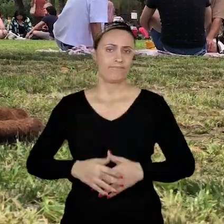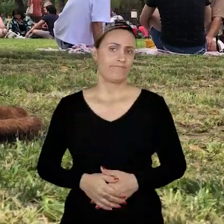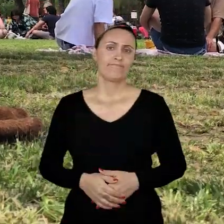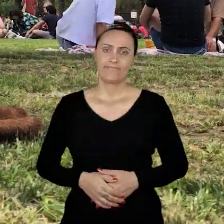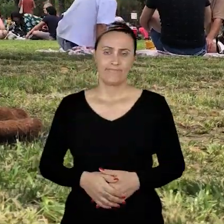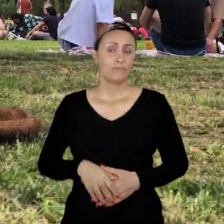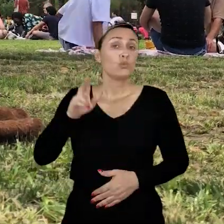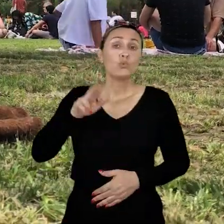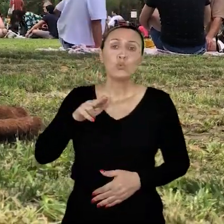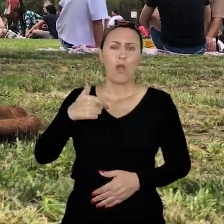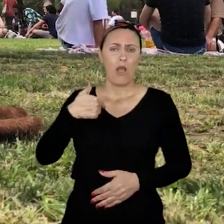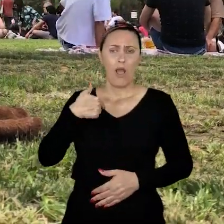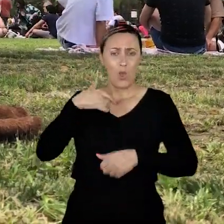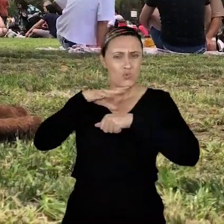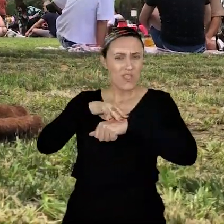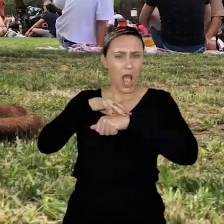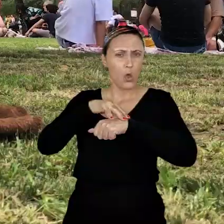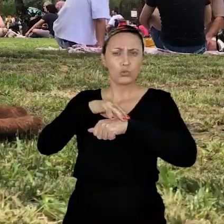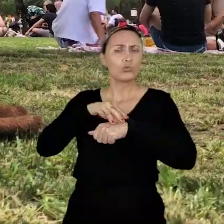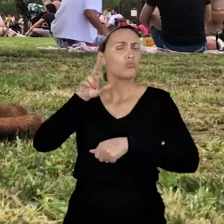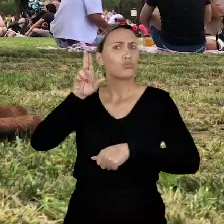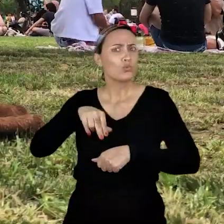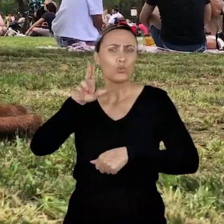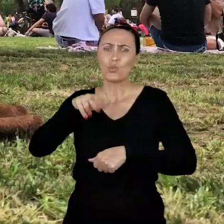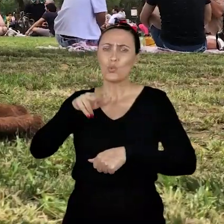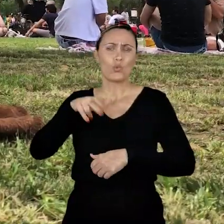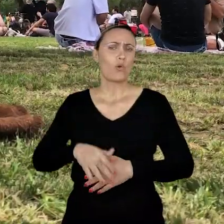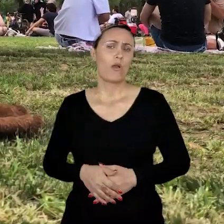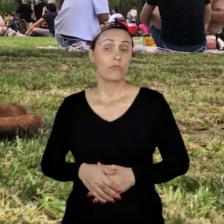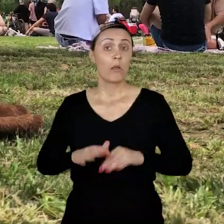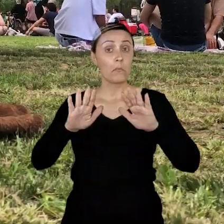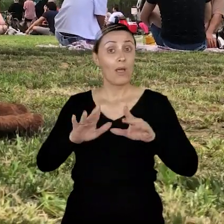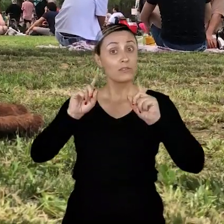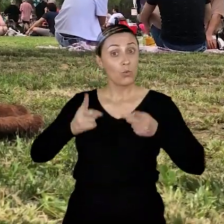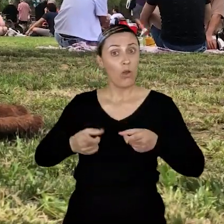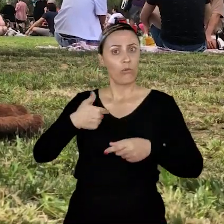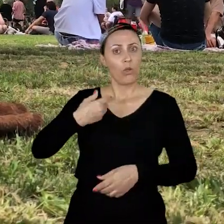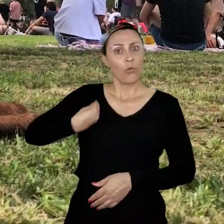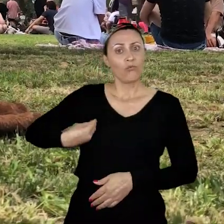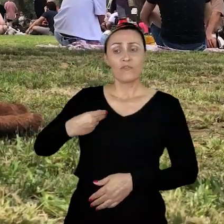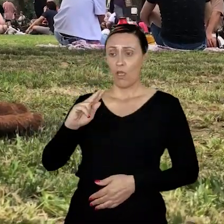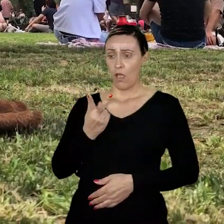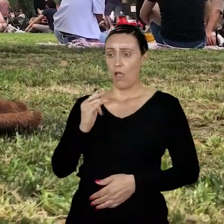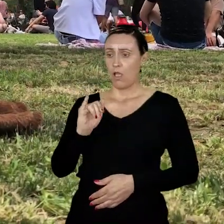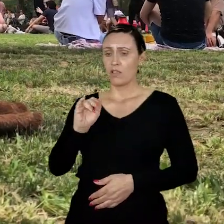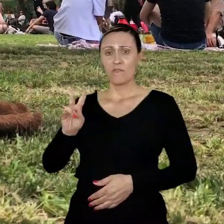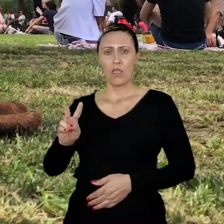eu nunca adoeci e o motivo é que, apesar de eu viver com HIV, eu nunca tive AIDS. Isso mesmo.